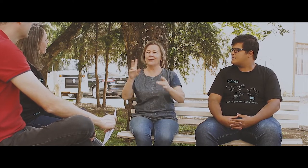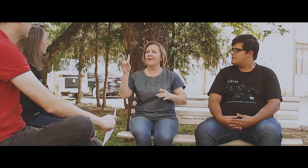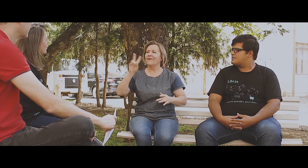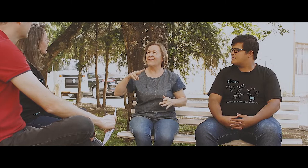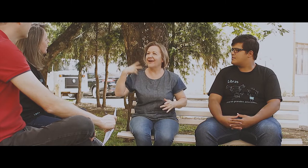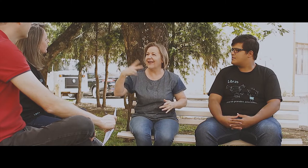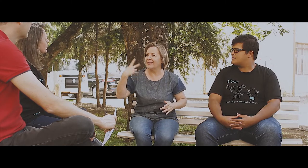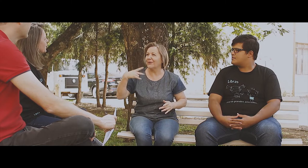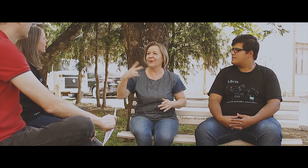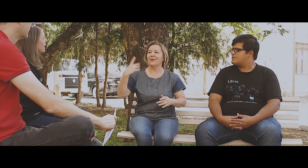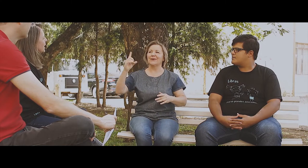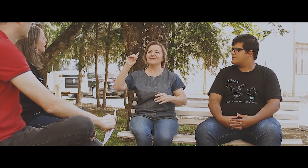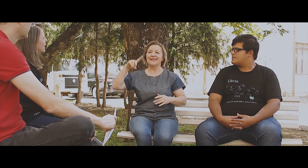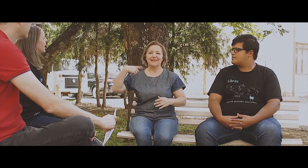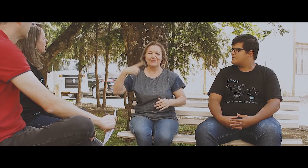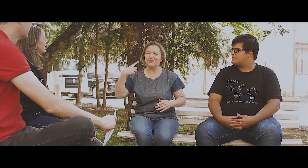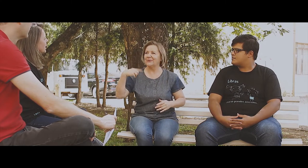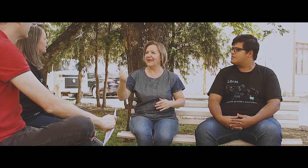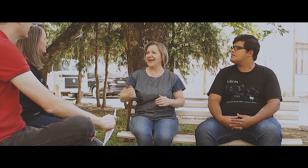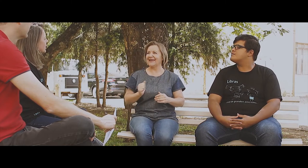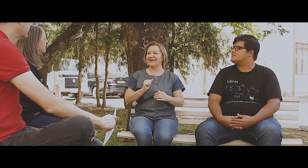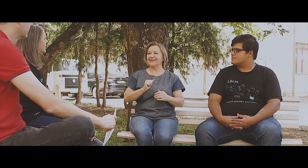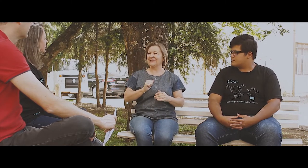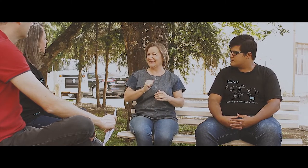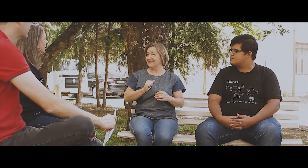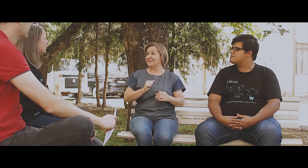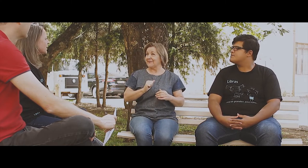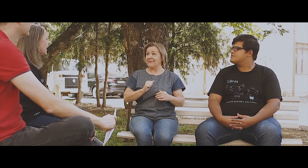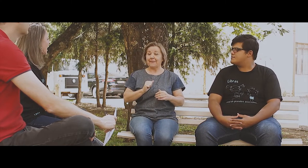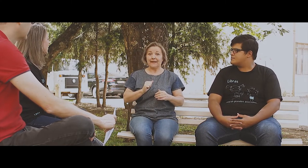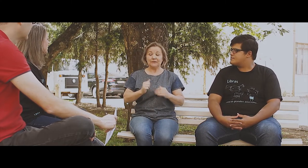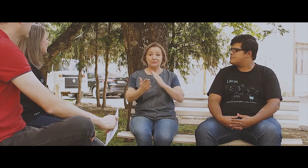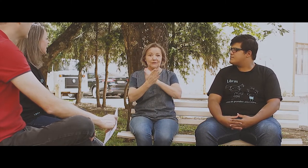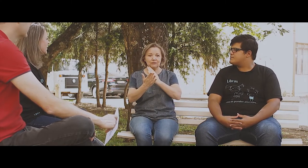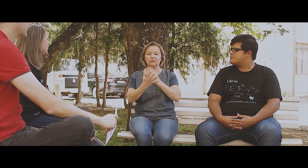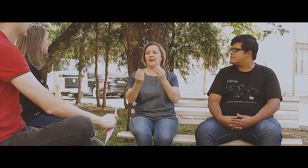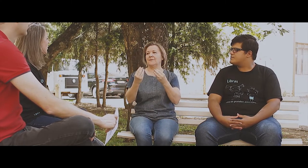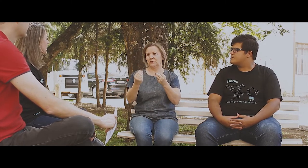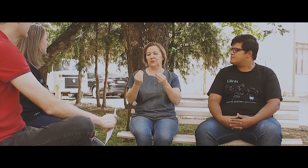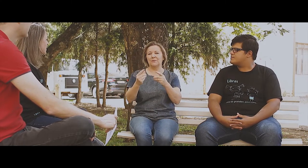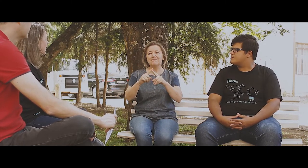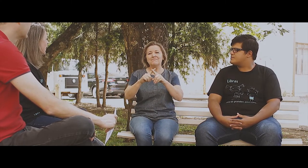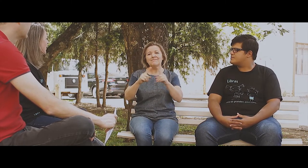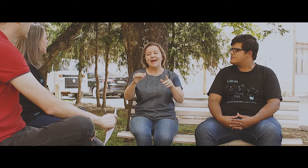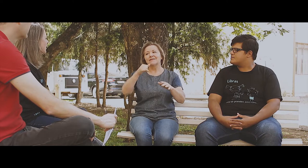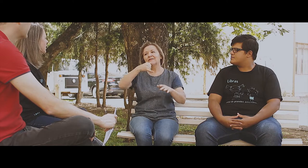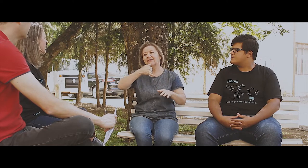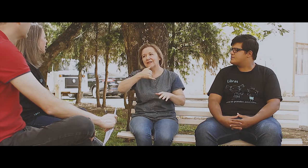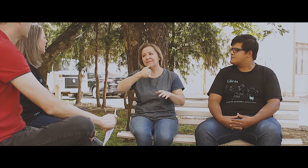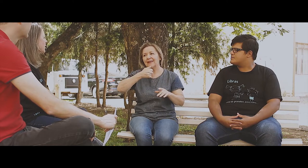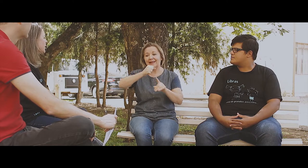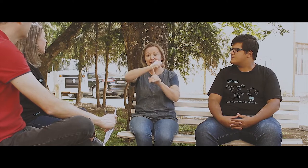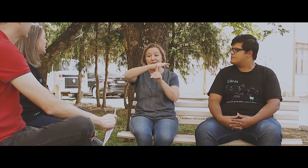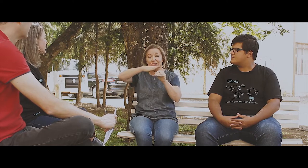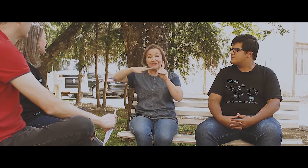apoio de deputados, vereadores. Mas o que